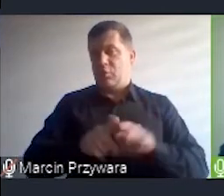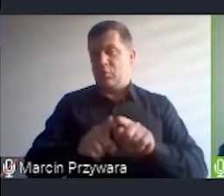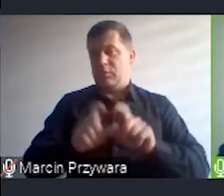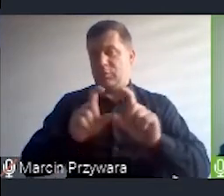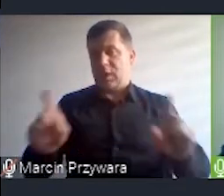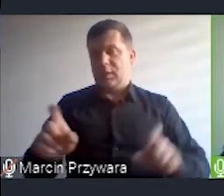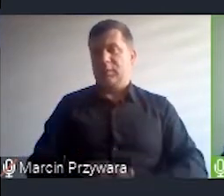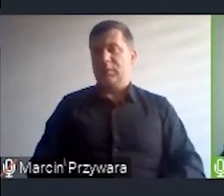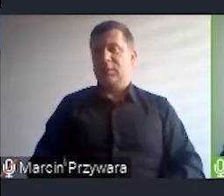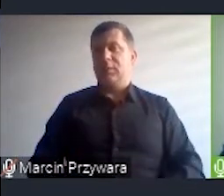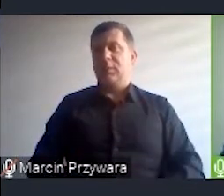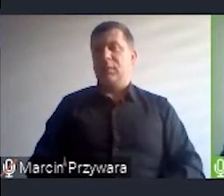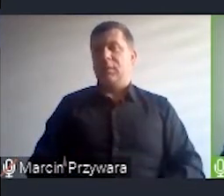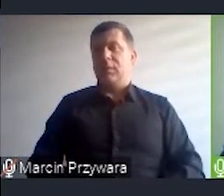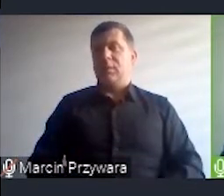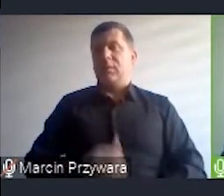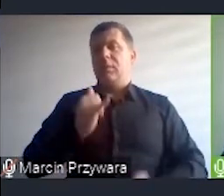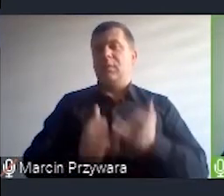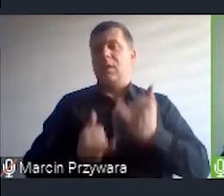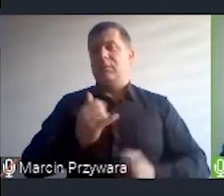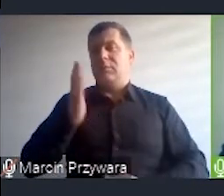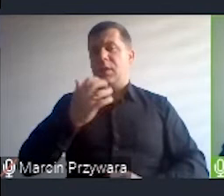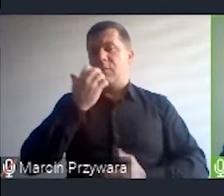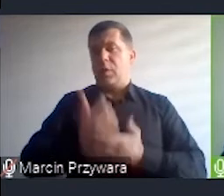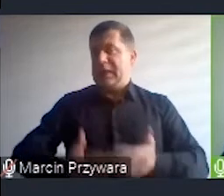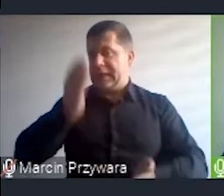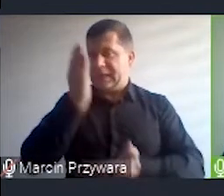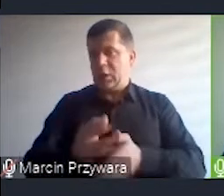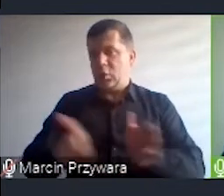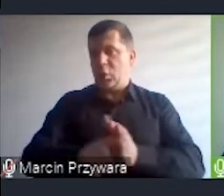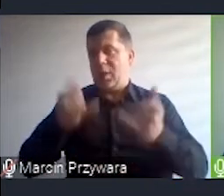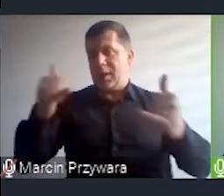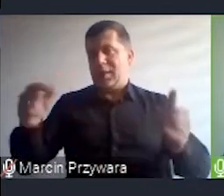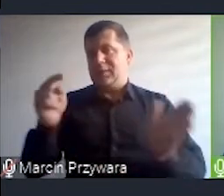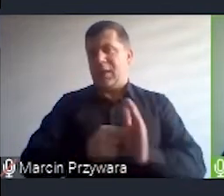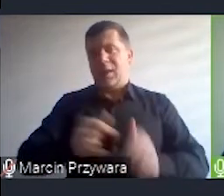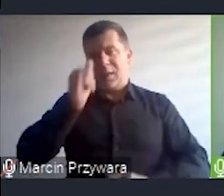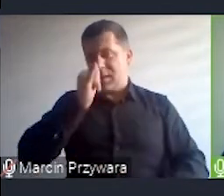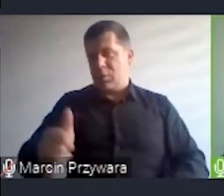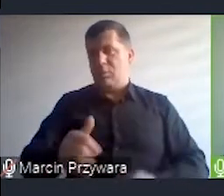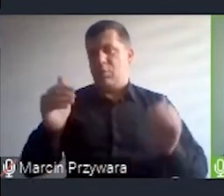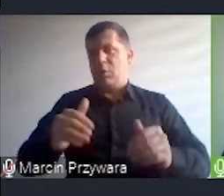bo jeśli będę wykorzystywał tylko do innych celów to nie mam możliwości wykorzystywania w projekcie.